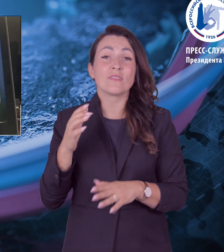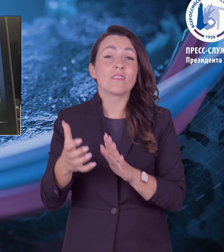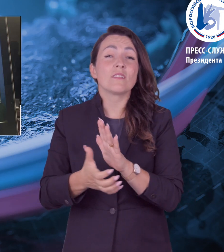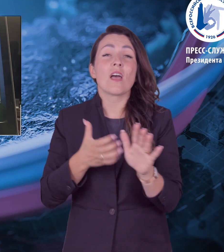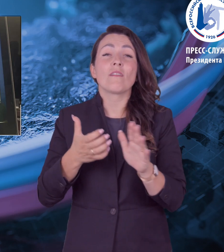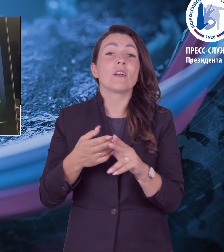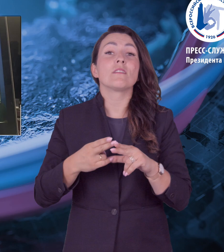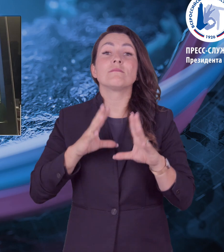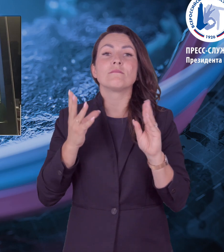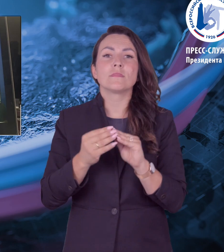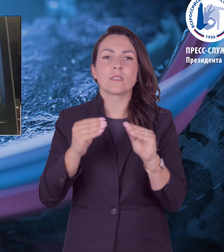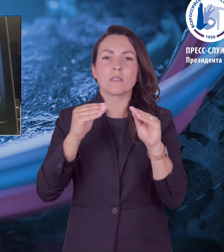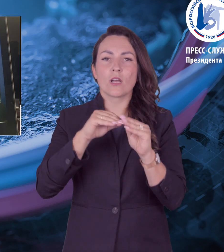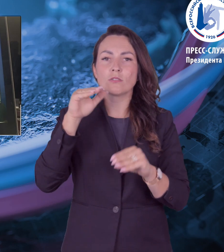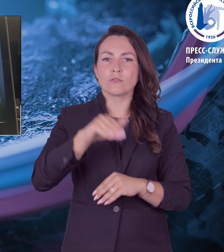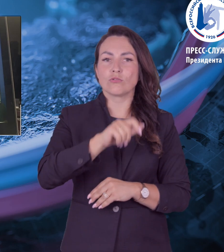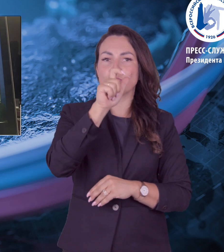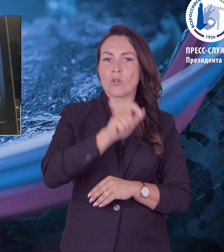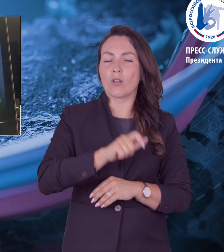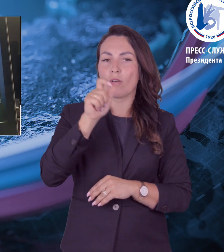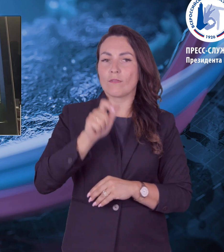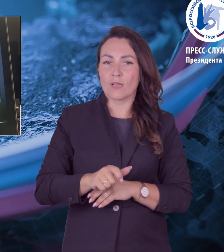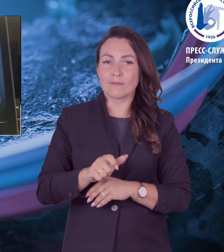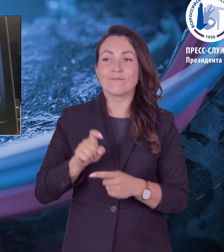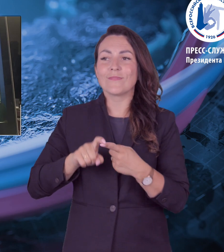сейчас не хватает 10 тысяч человек.